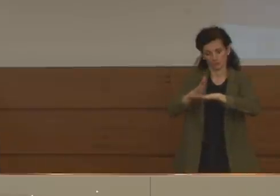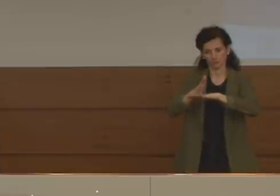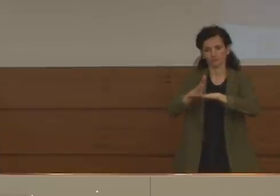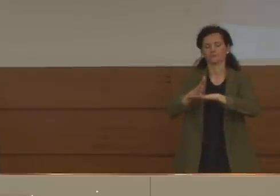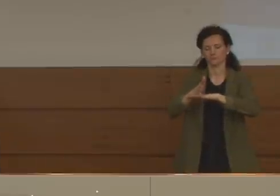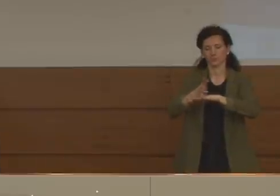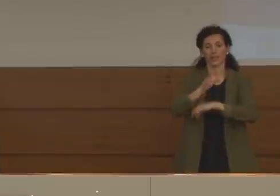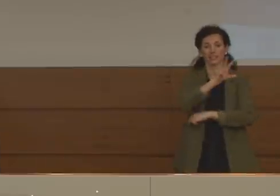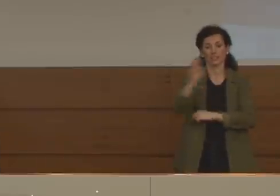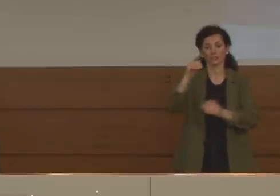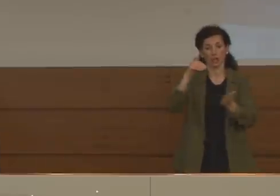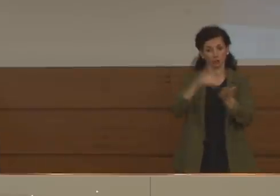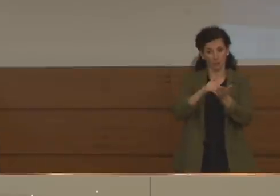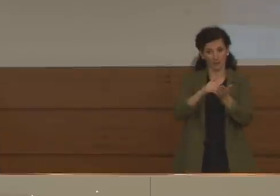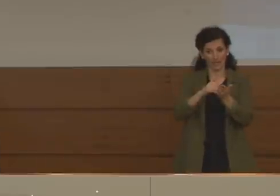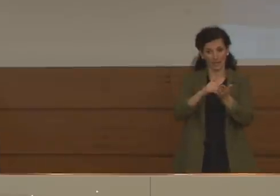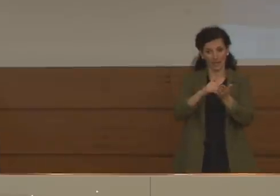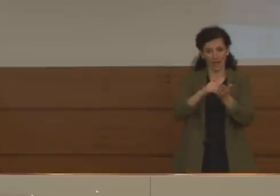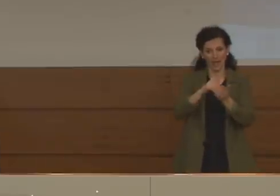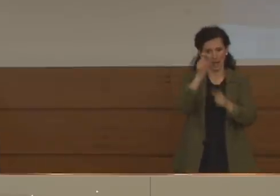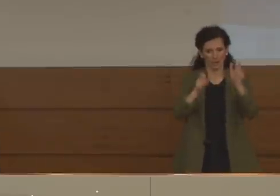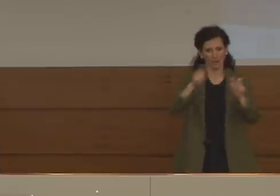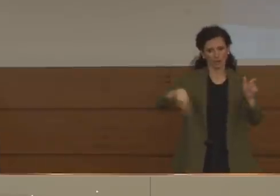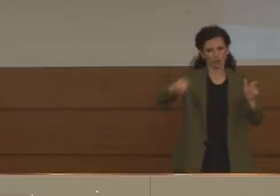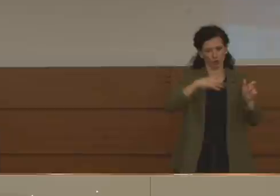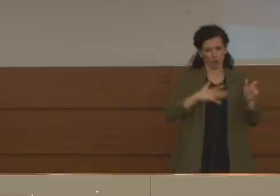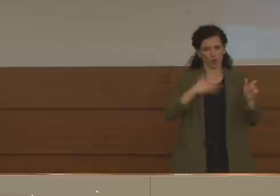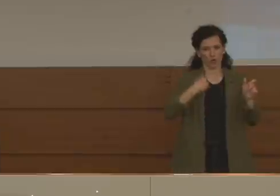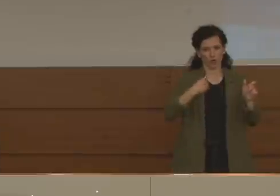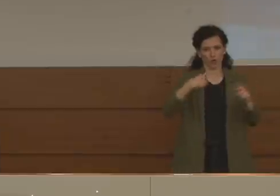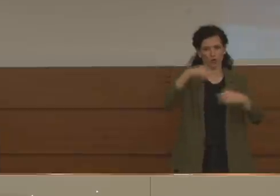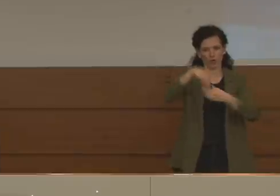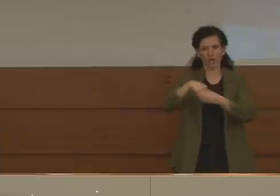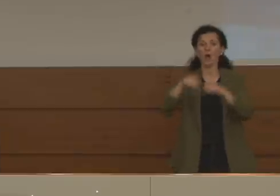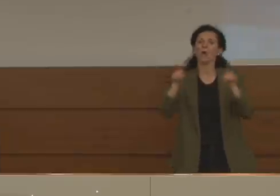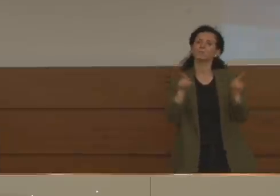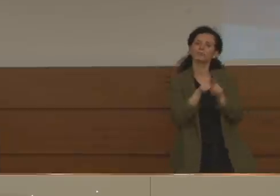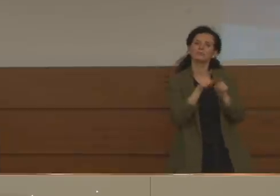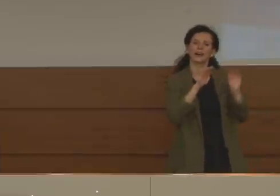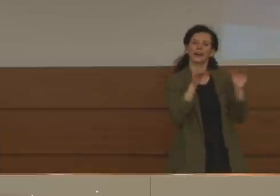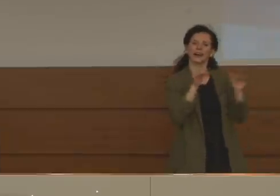300 mila ospiti, così come i ragazzi nelle comunità alloggio, abbiano dei